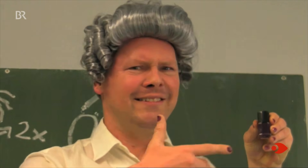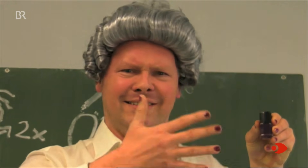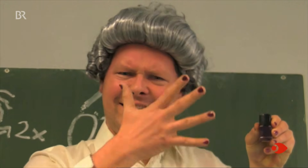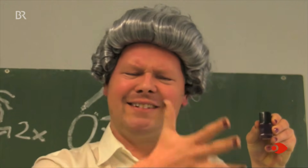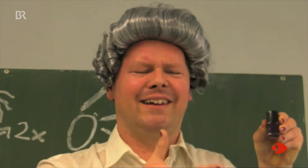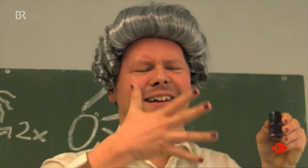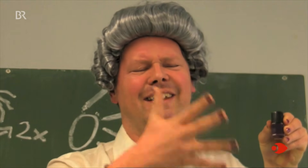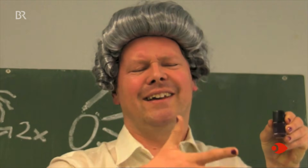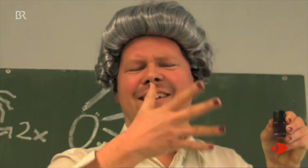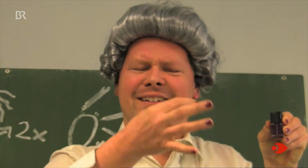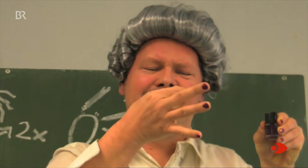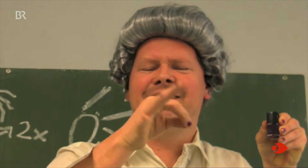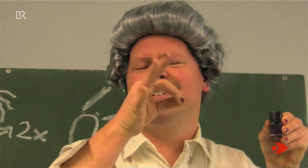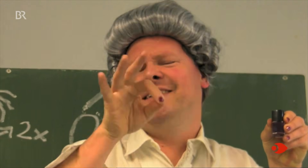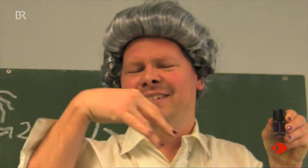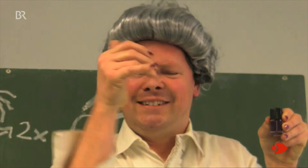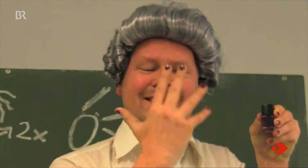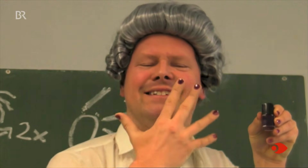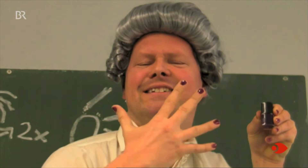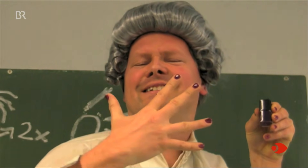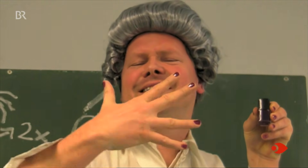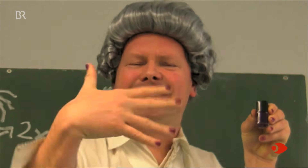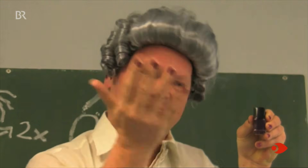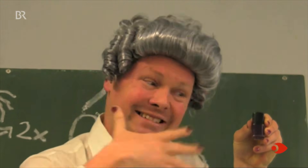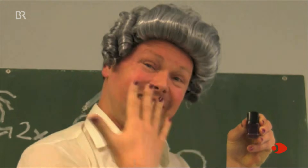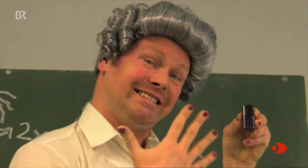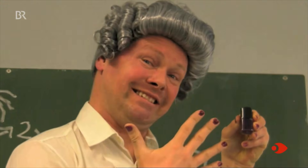Gebärden mit lackierten Fingernägeln.